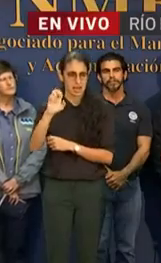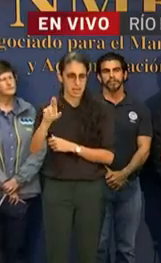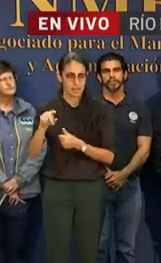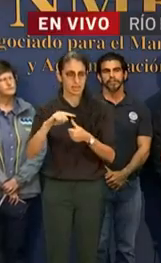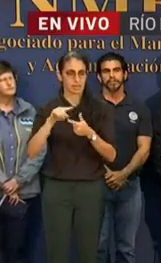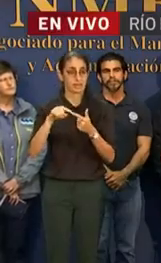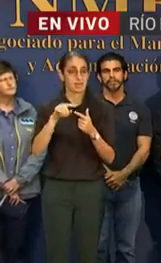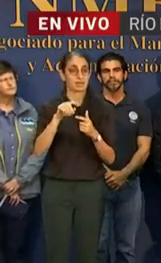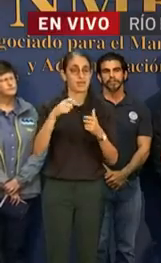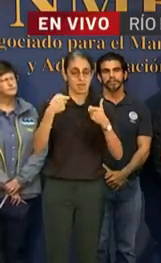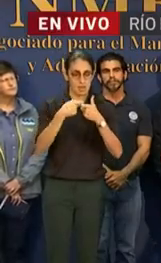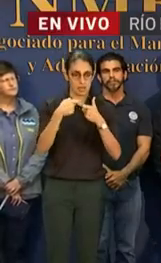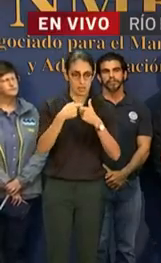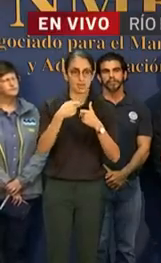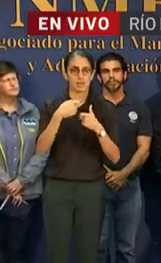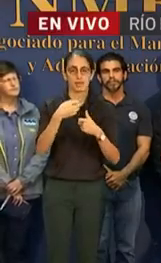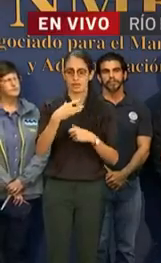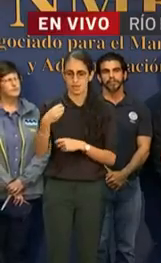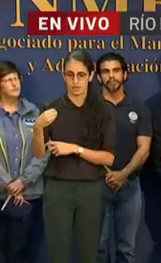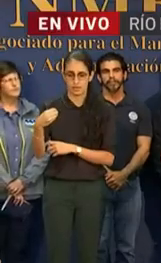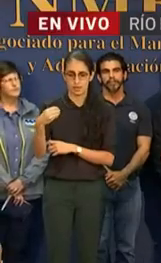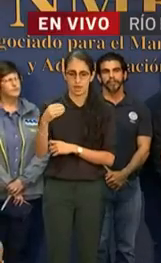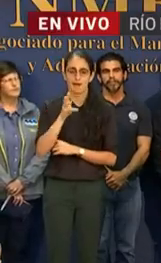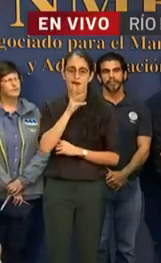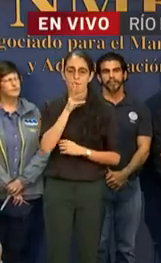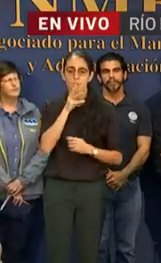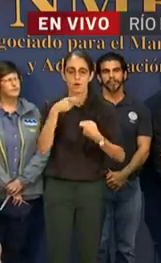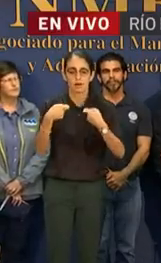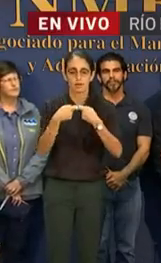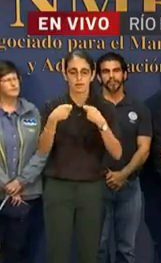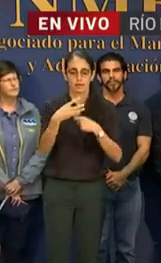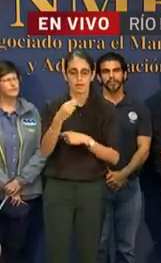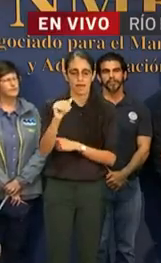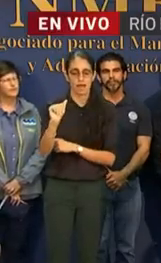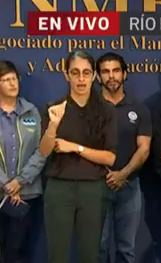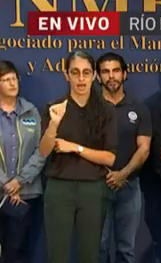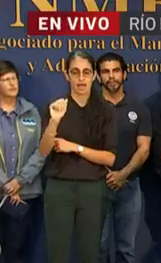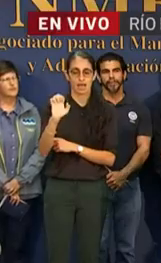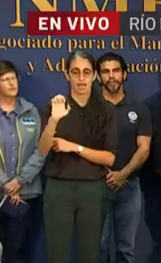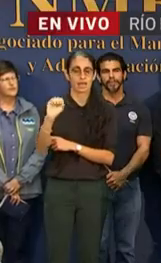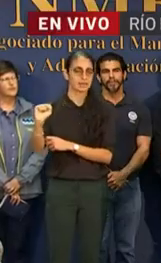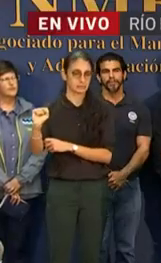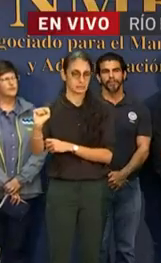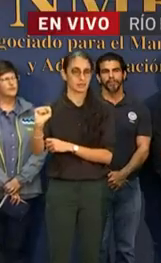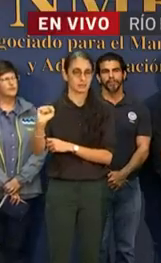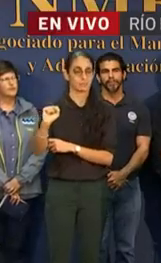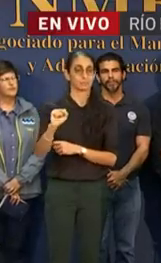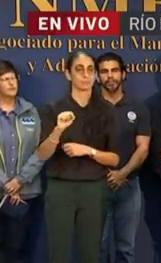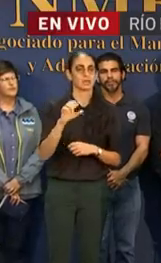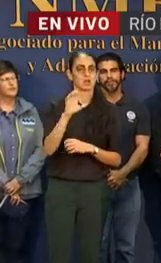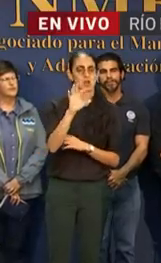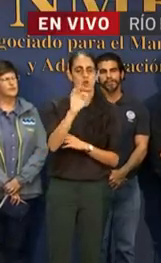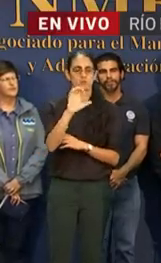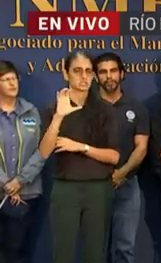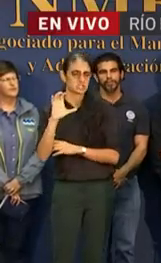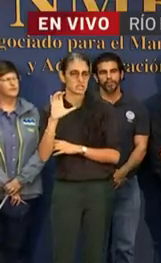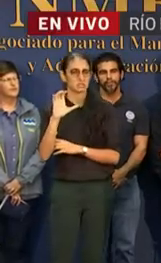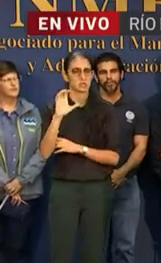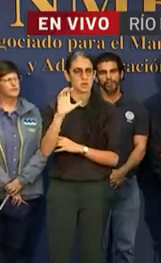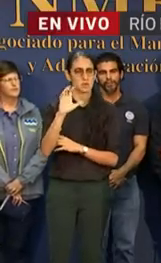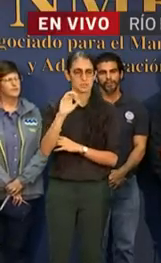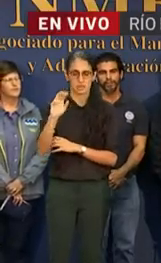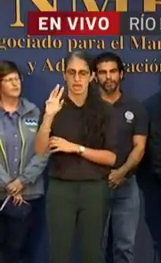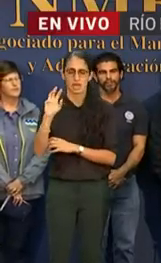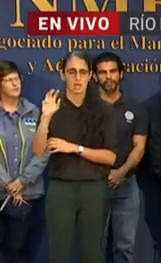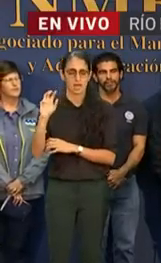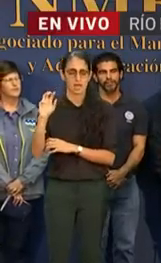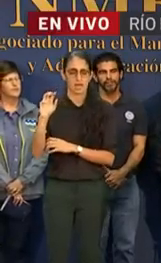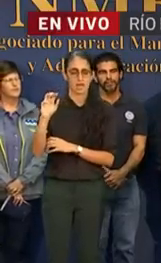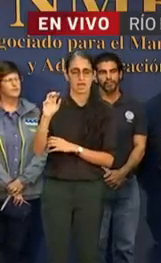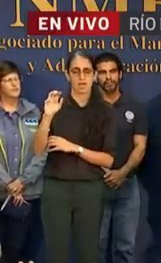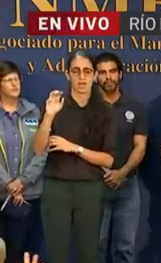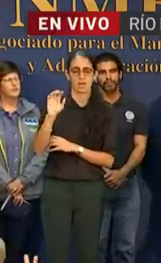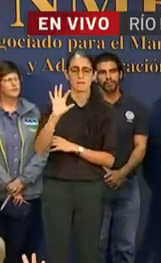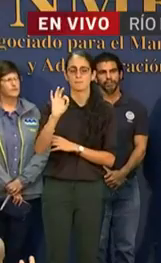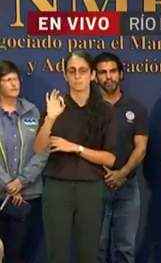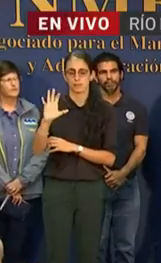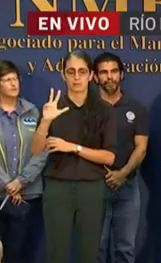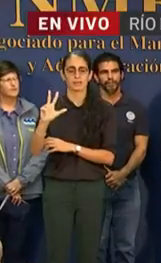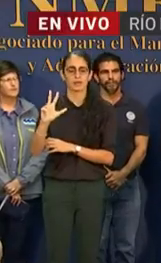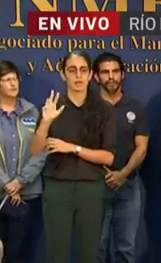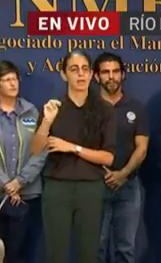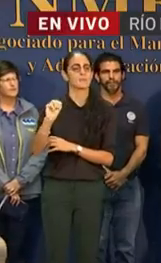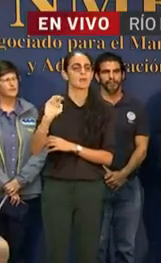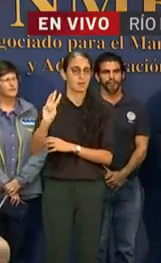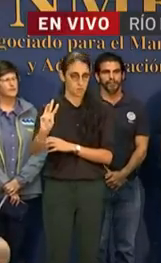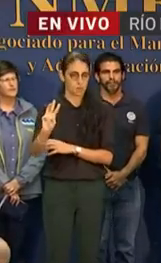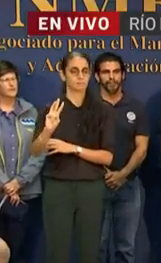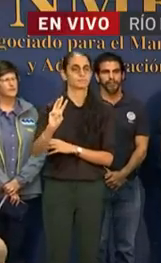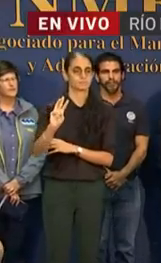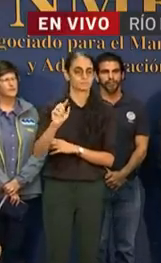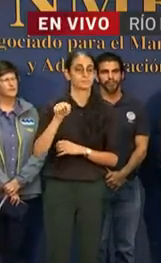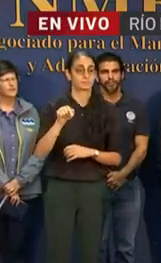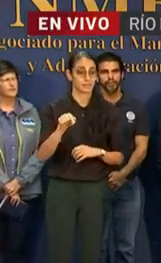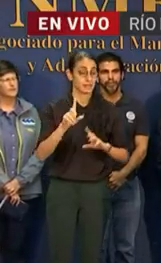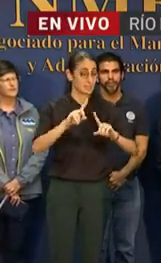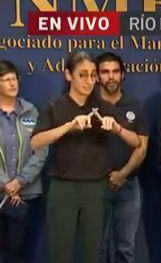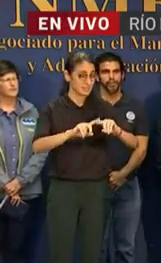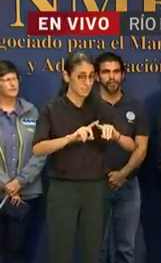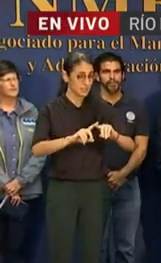TENEMOS UNIDADES DE SERVICIO EN